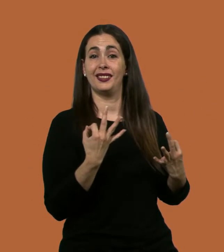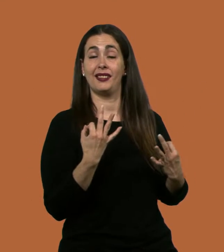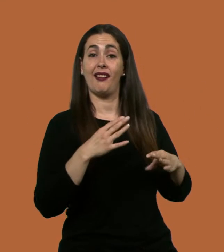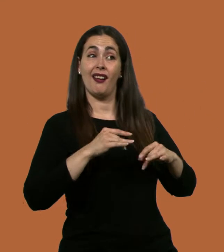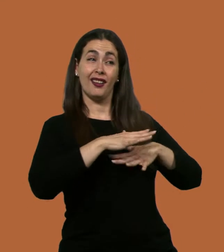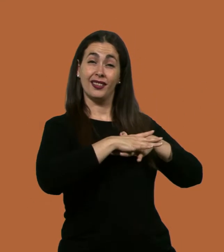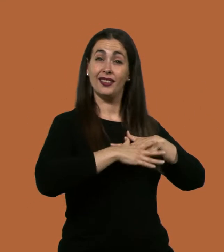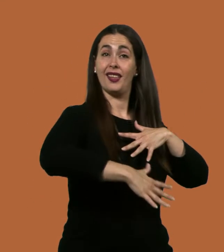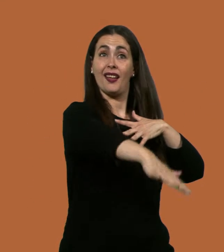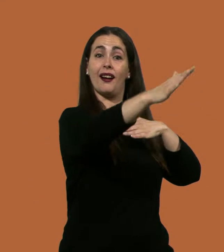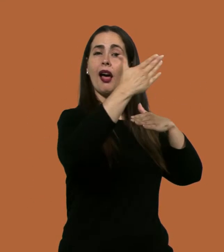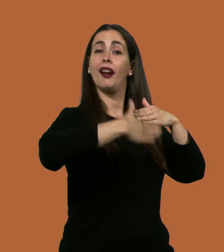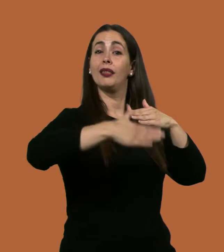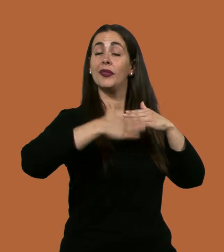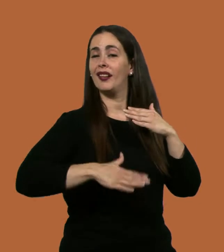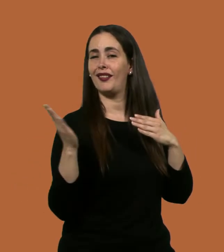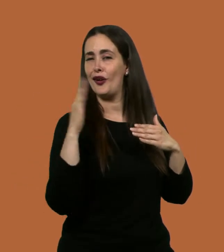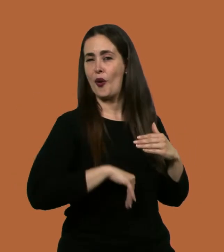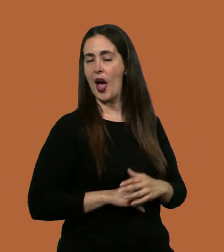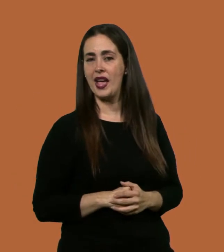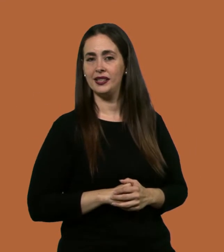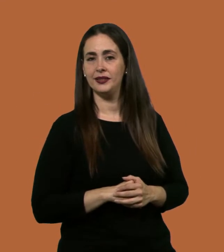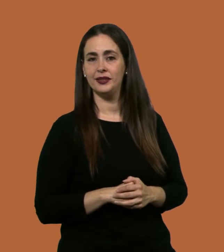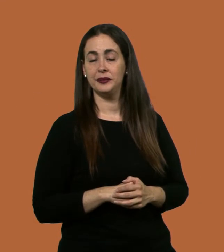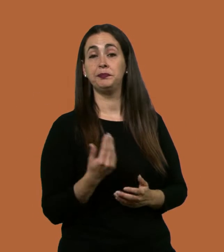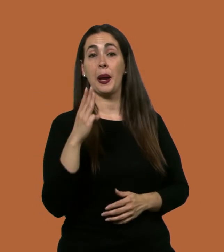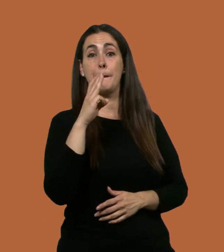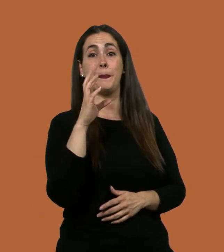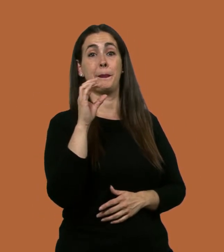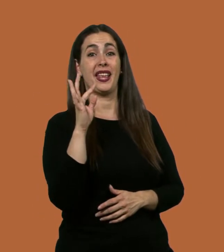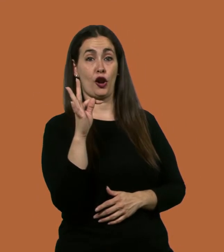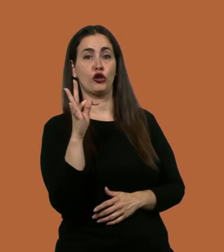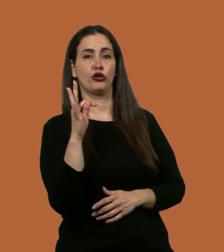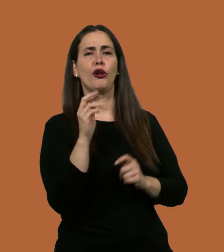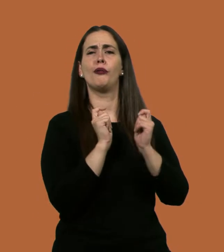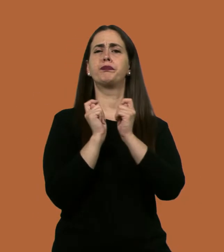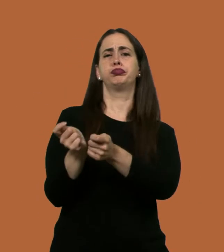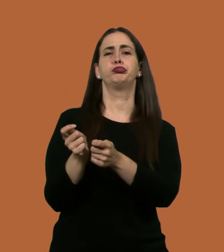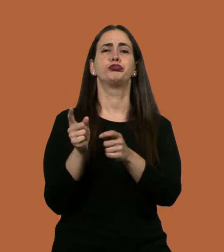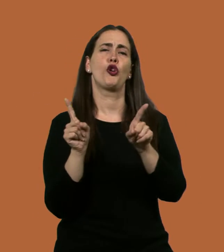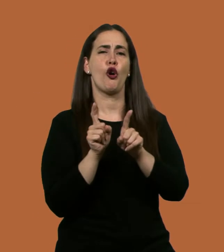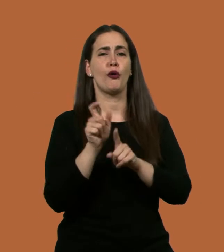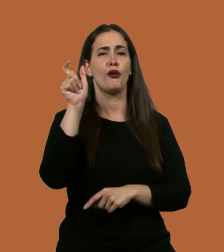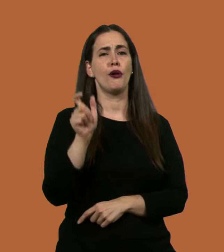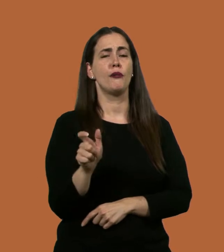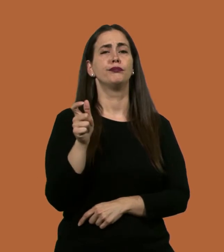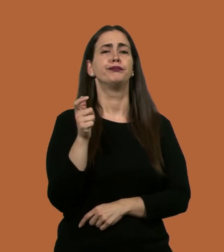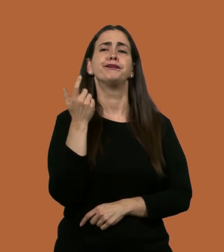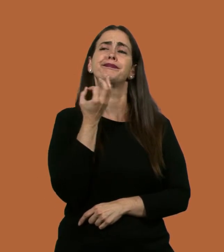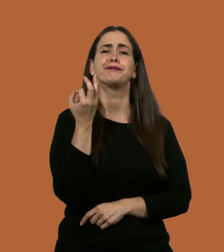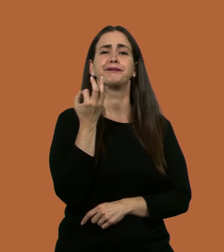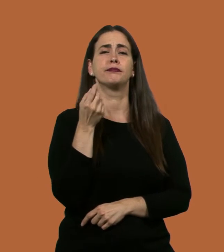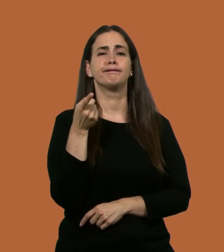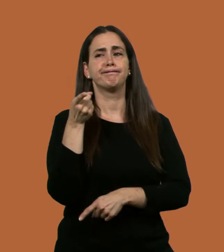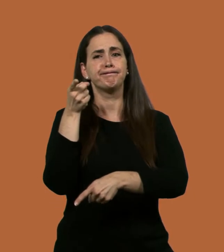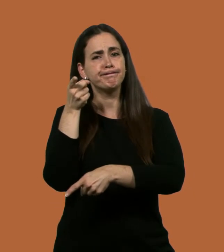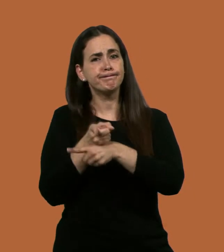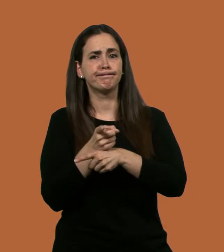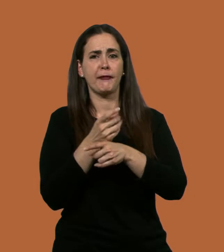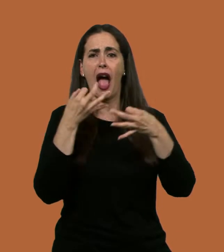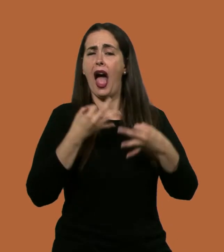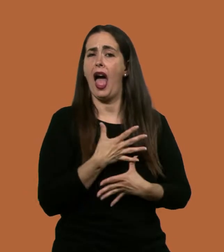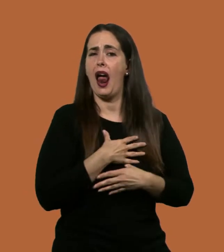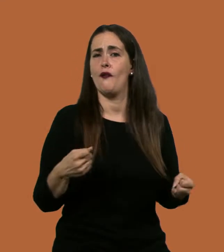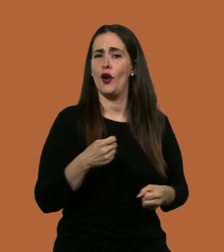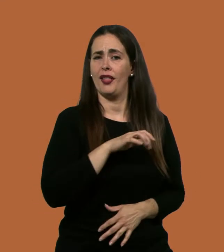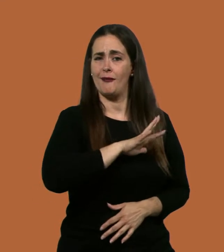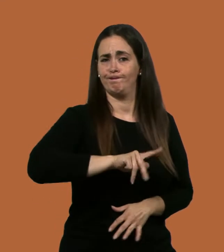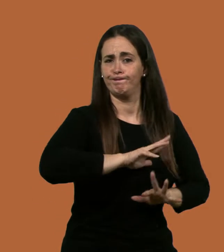“no hay límites en la tierra que la encierren”. En Perot hi és retratat com un personatge forçat a delinquir,